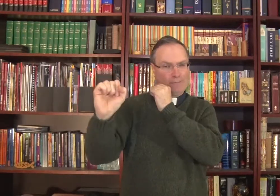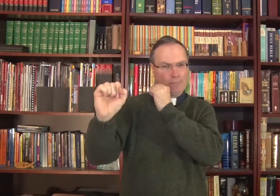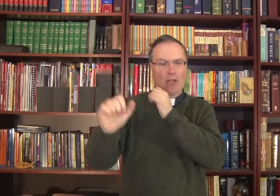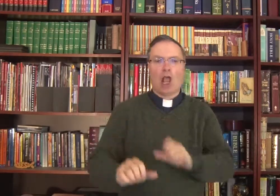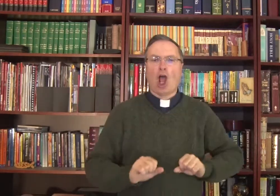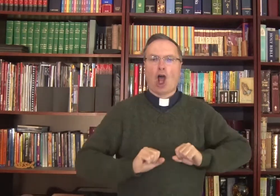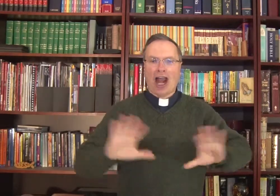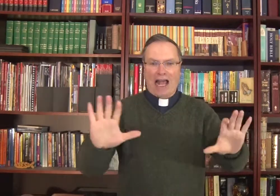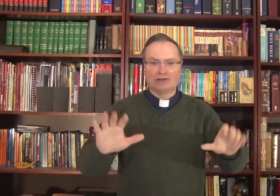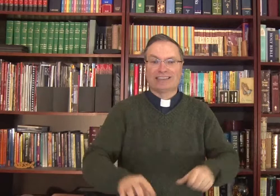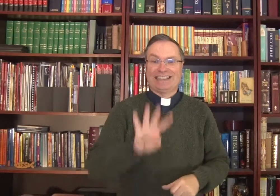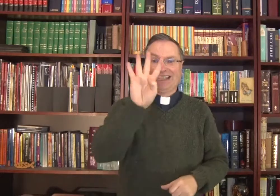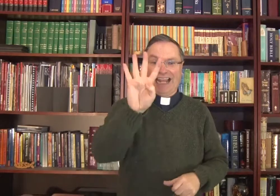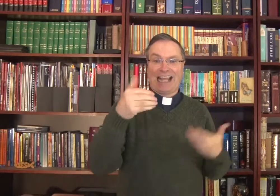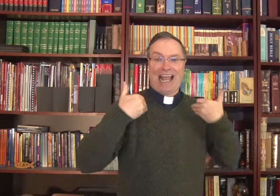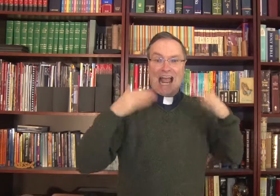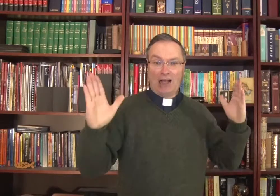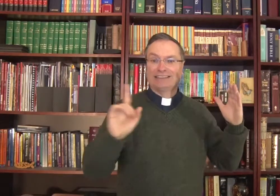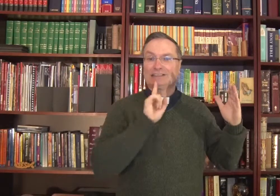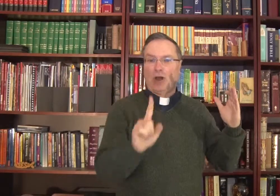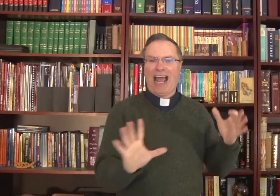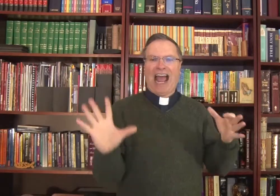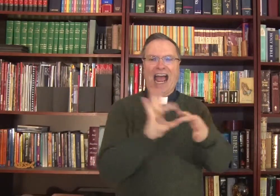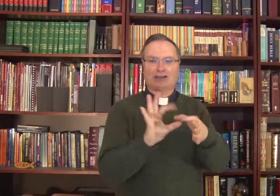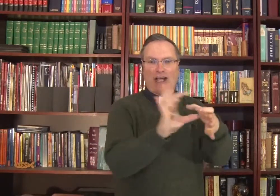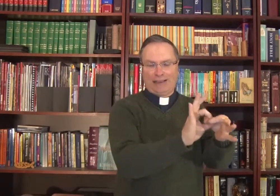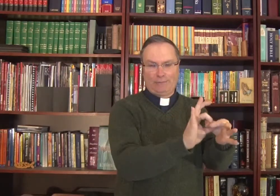«Relâche les quatre anges qui sont enchaînés